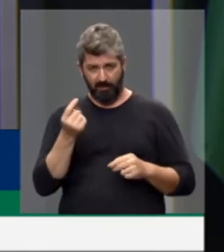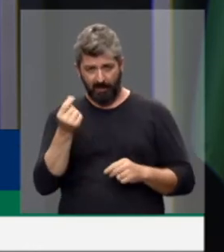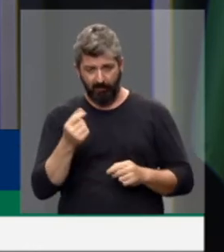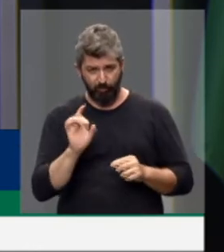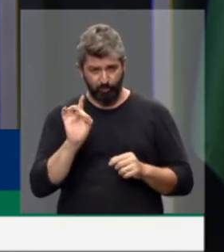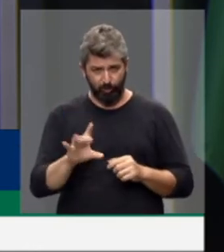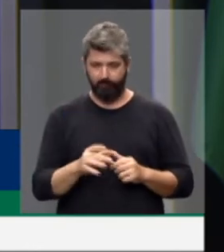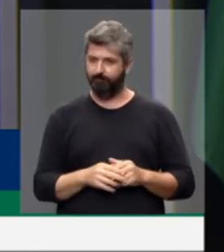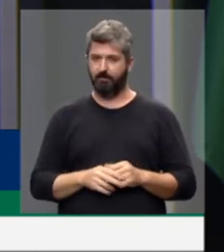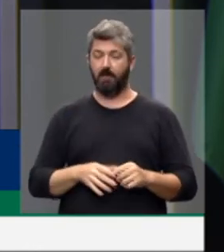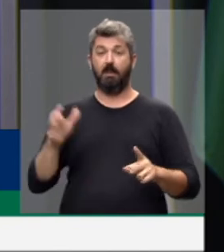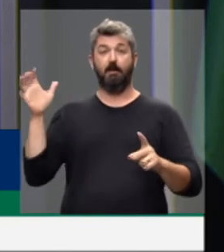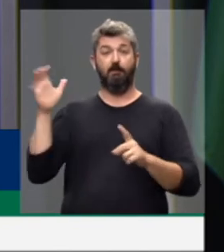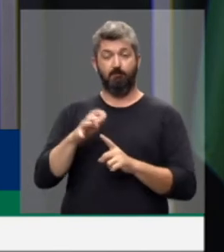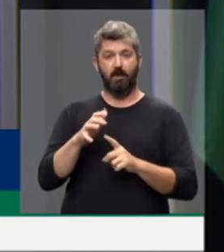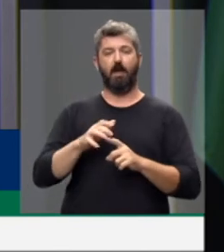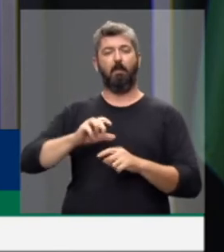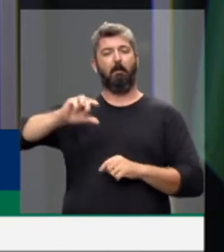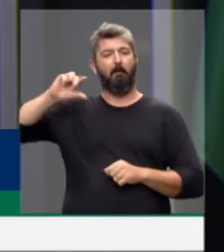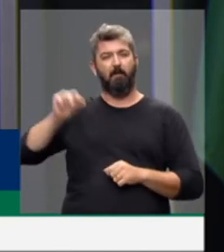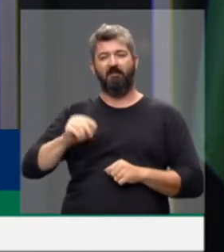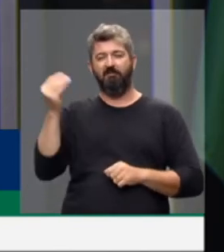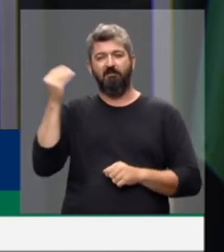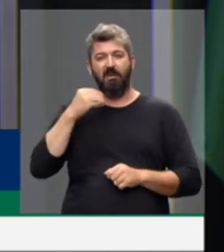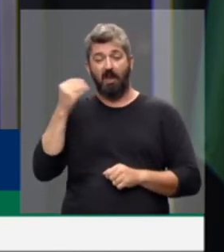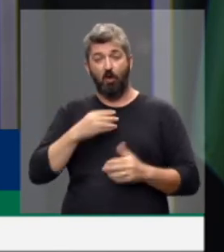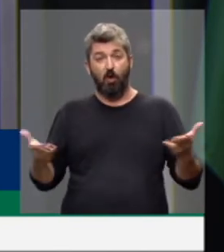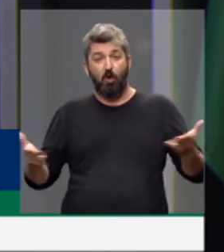MAIORIA DOS PAÍSES DO MUNDO APOIA ENERGIAS RENOVÁVEIS, E NÃO É SÓ UMA QUESTÃO